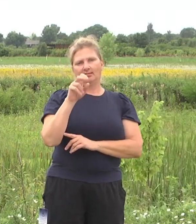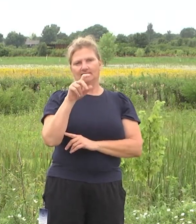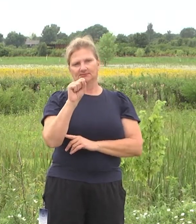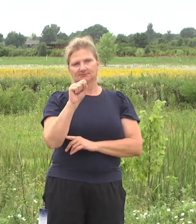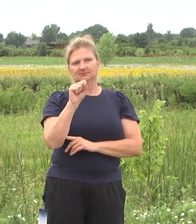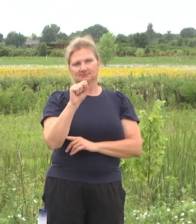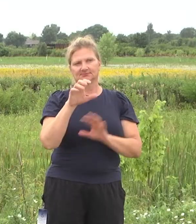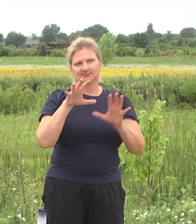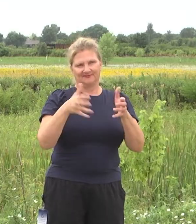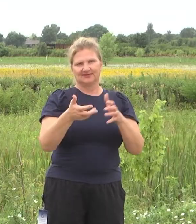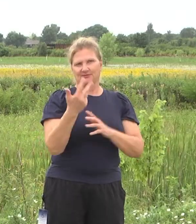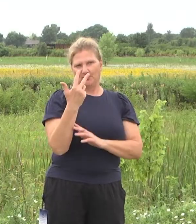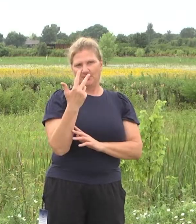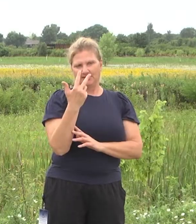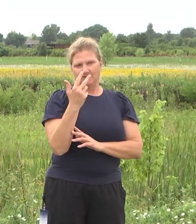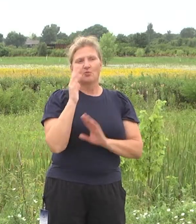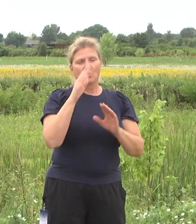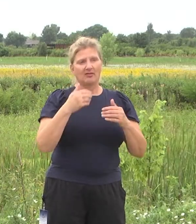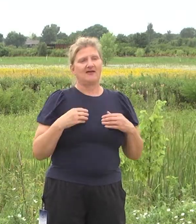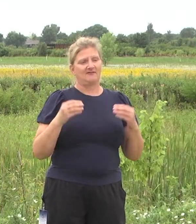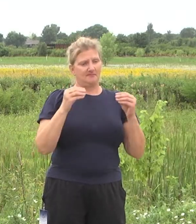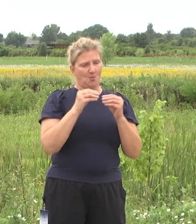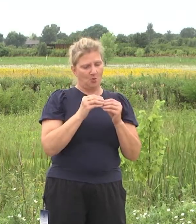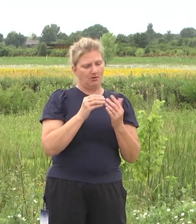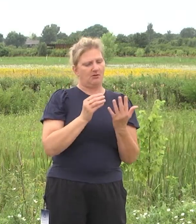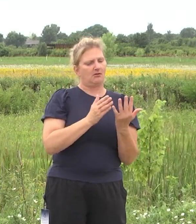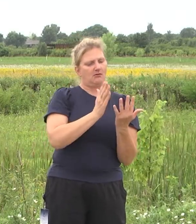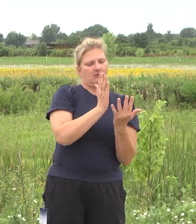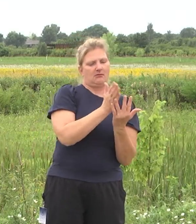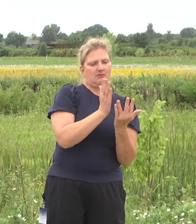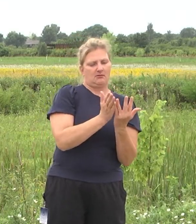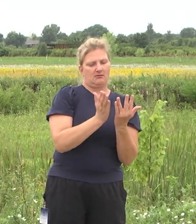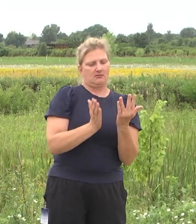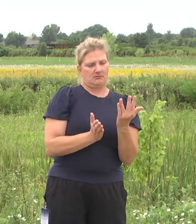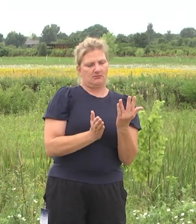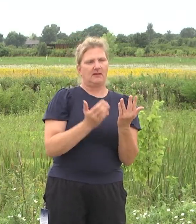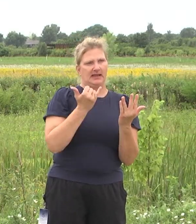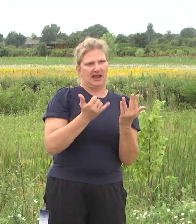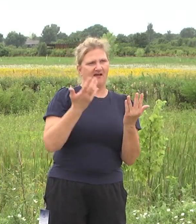tres. Habrá más planes de fases como parte del plan maestro, pero quería agradecerles a todos